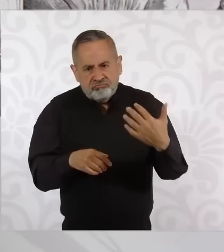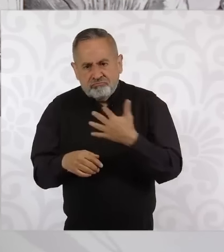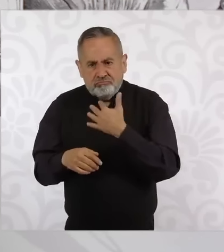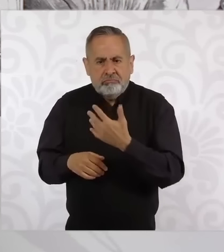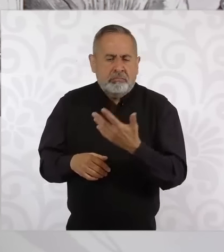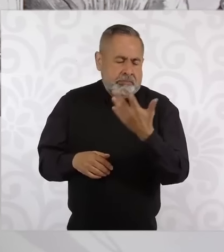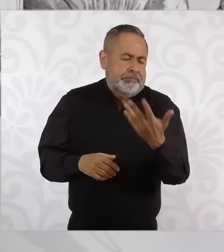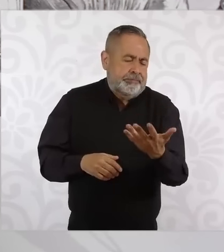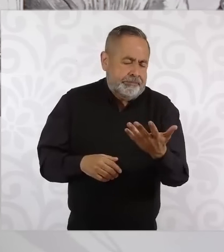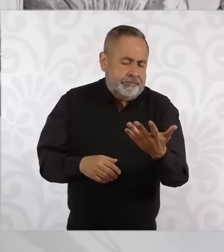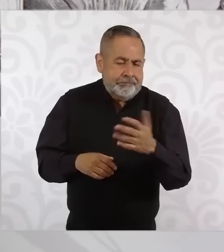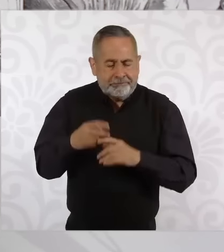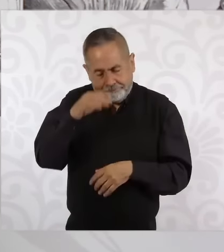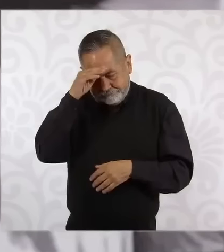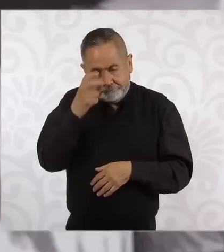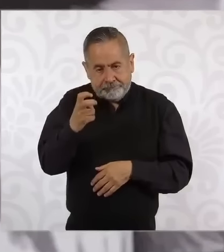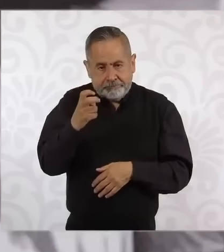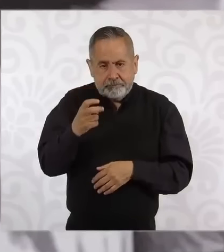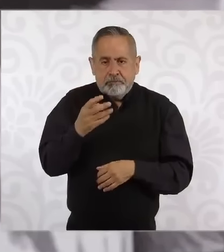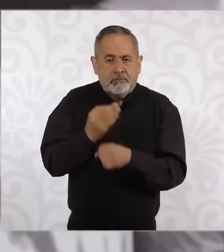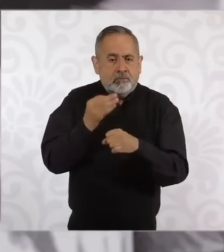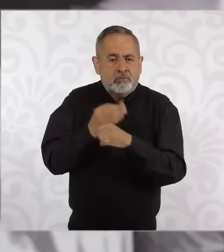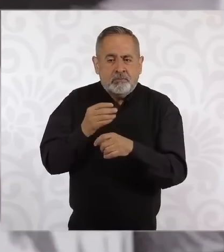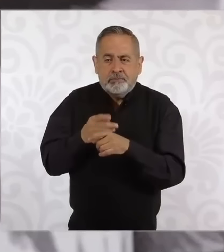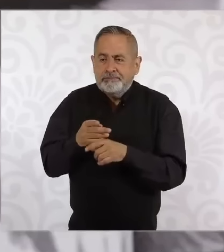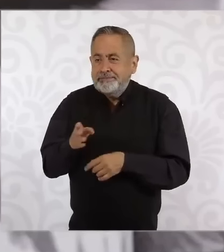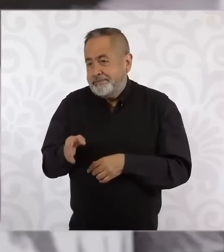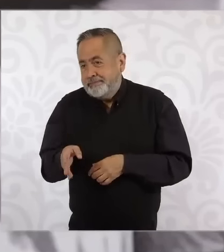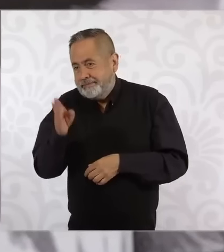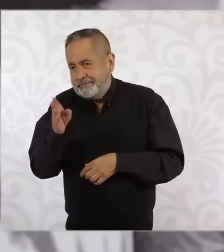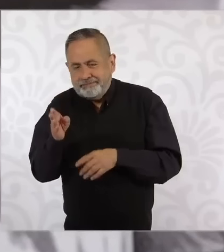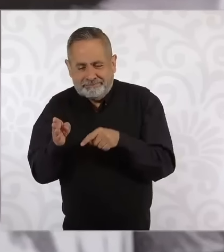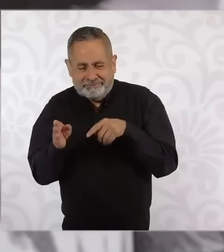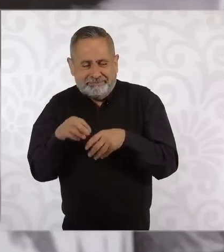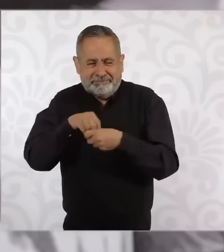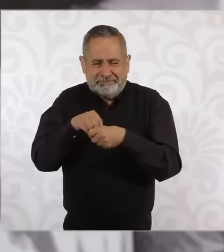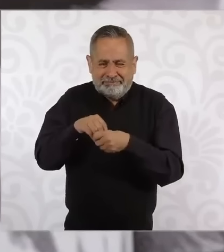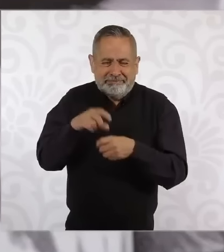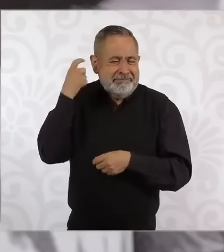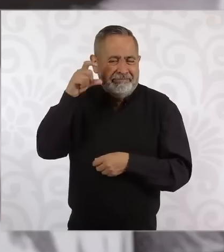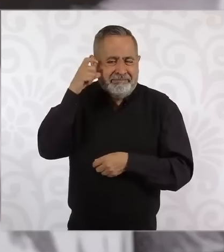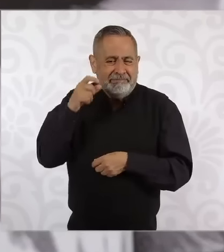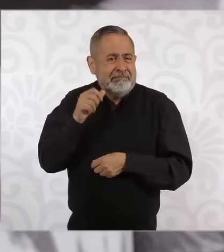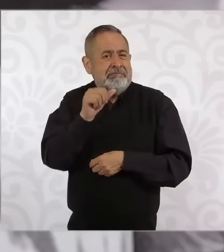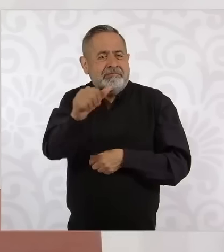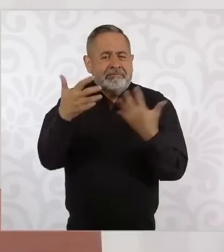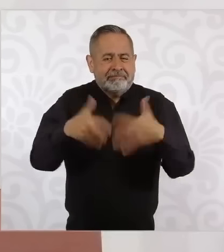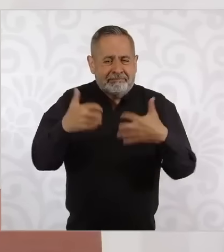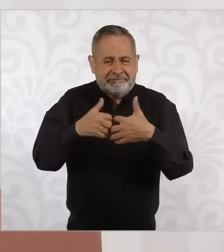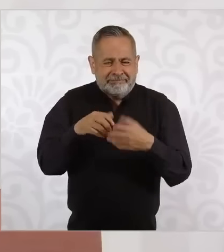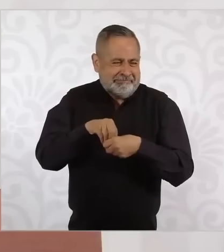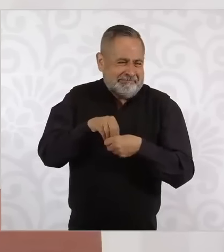lo primero es vamos a descongestionar eh la zona industrial de Querétaro, vamos a incrementar la